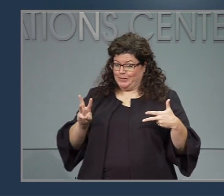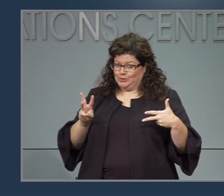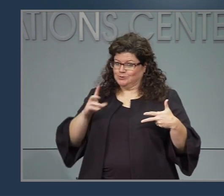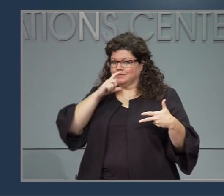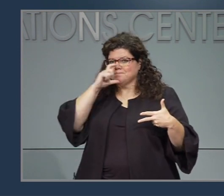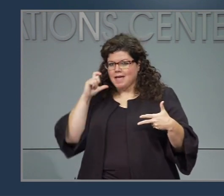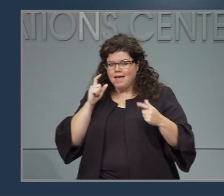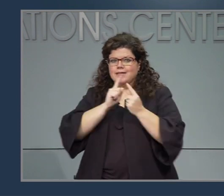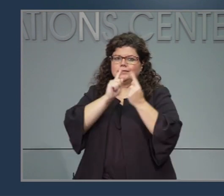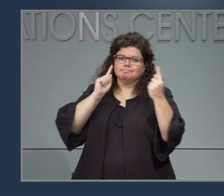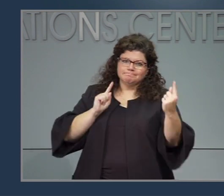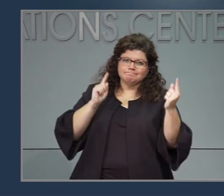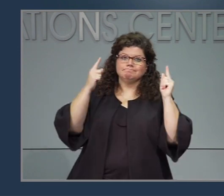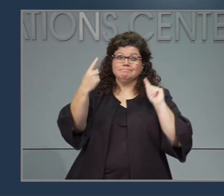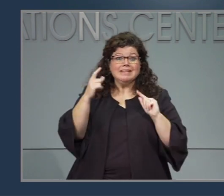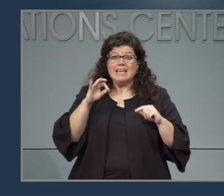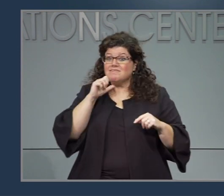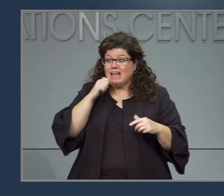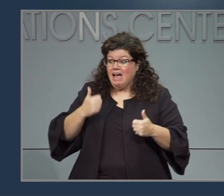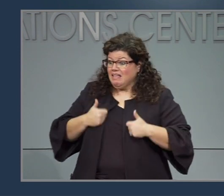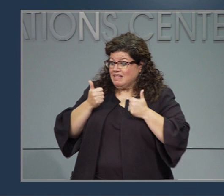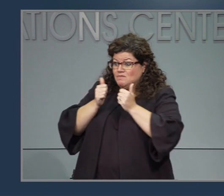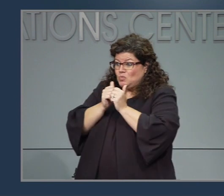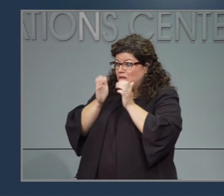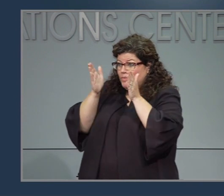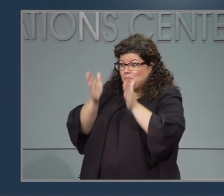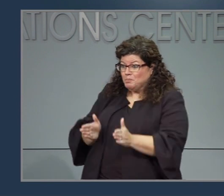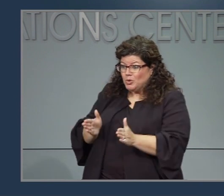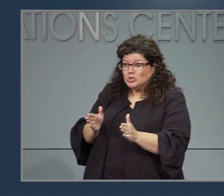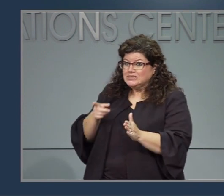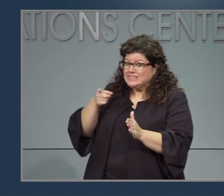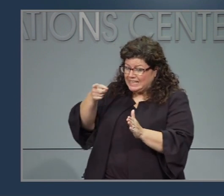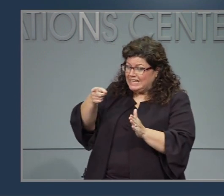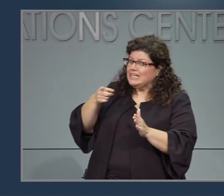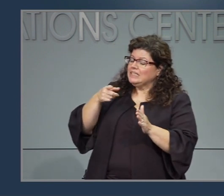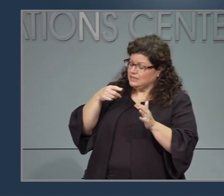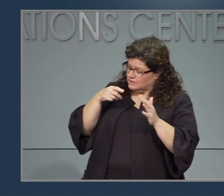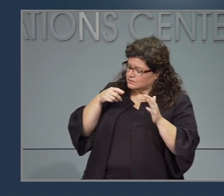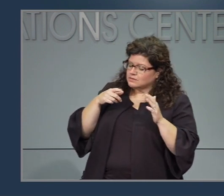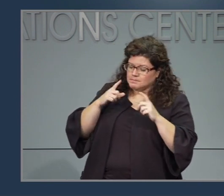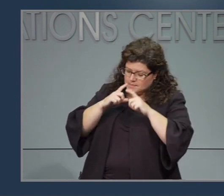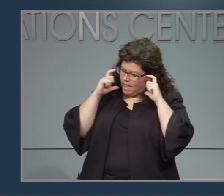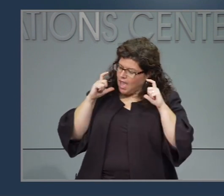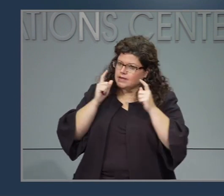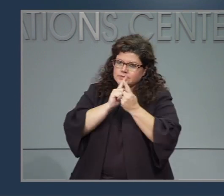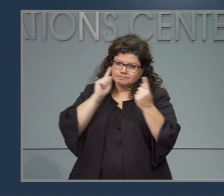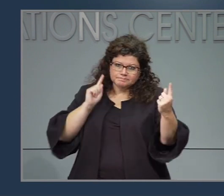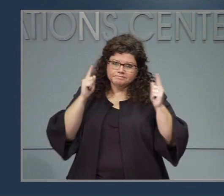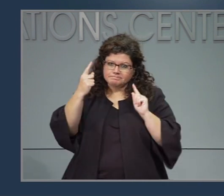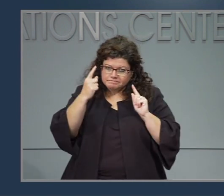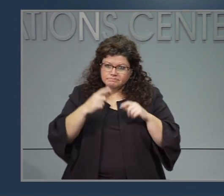personas que no viven con usted mantener seis pies de distancia y evitar grandes reuniones y lavarse las manos